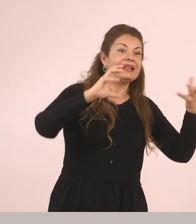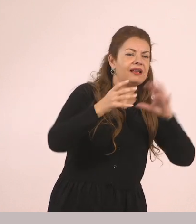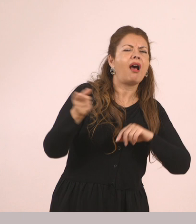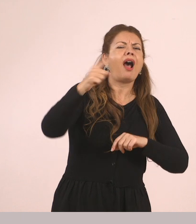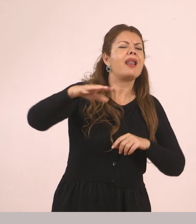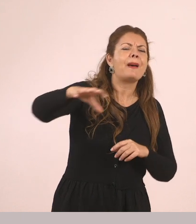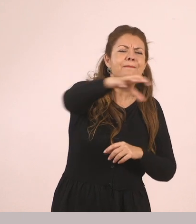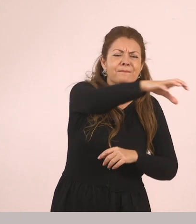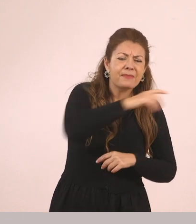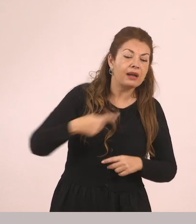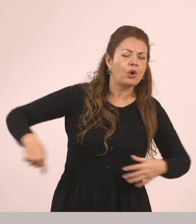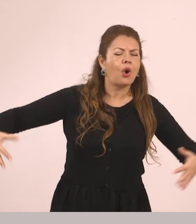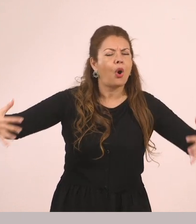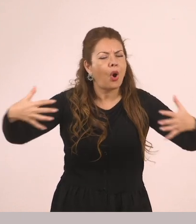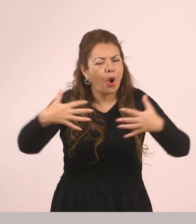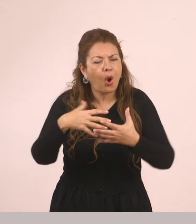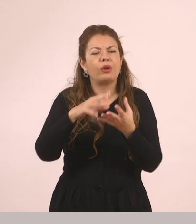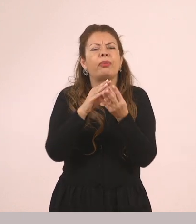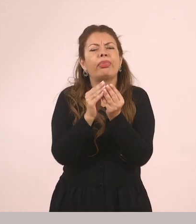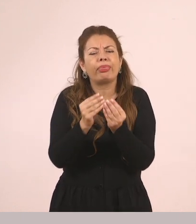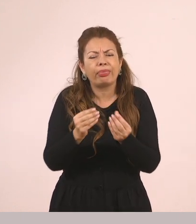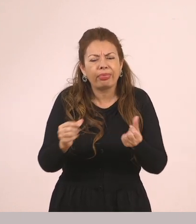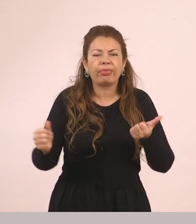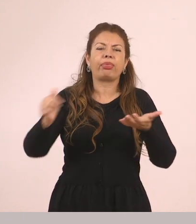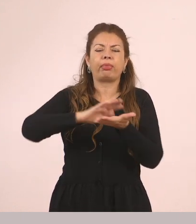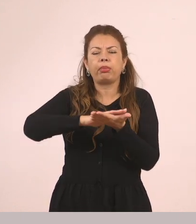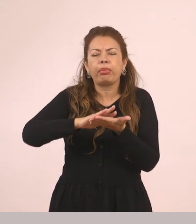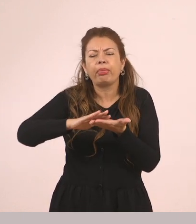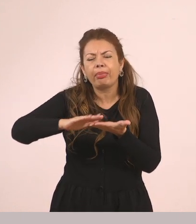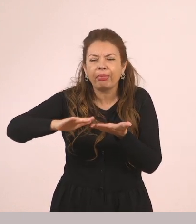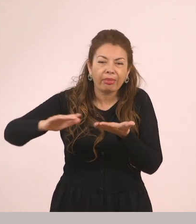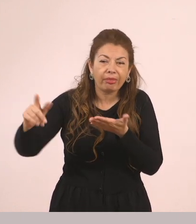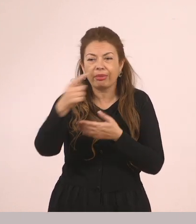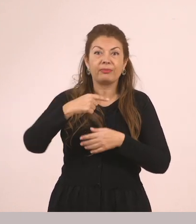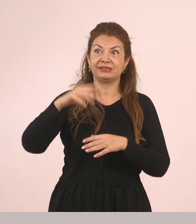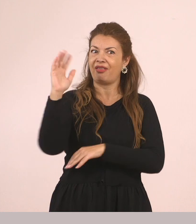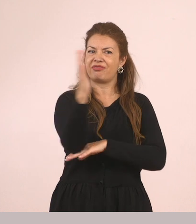αγκαλιά για να λιώσουμε χαρτοσούπα να γίνουμε και τα δάση να σώσουμε χαρτονένιο μου ταίρι!